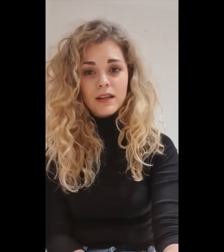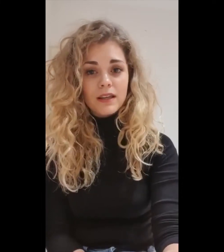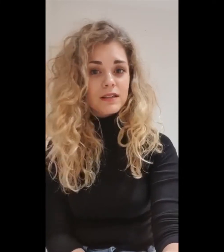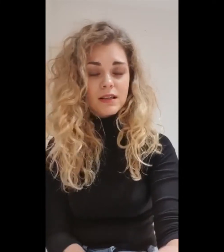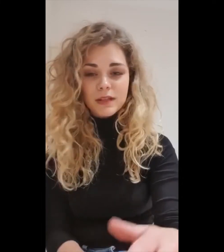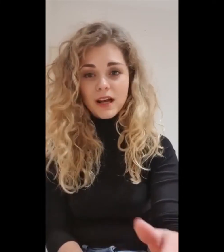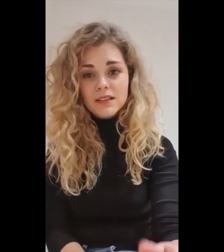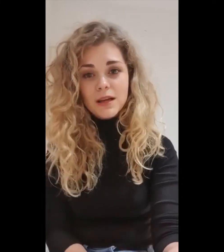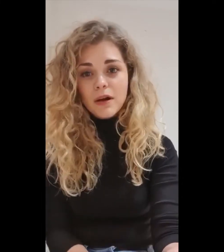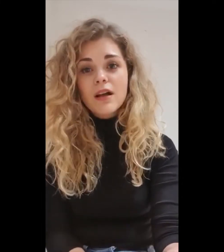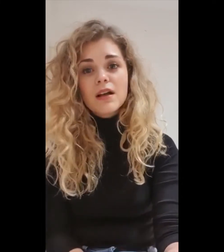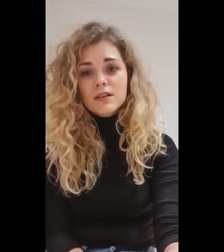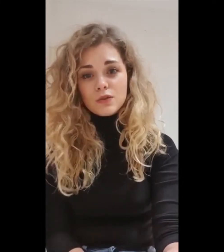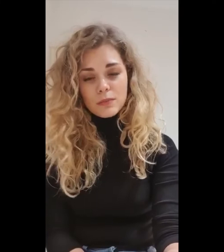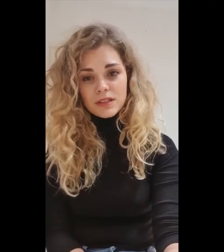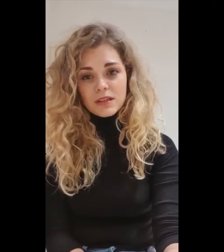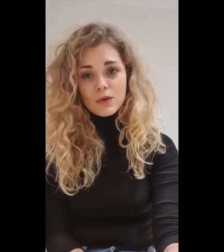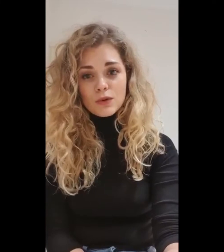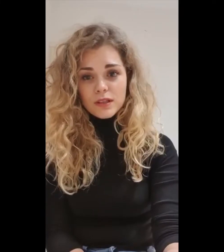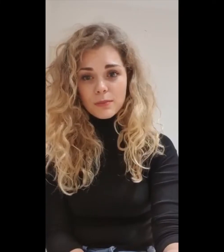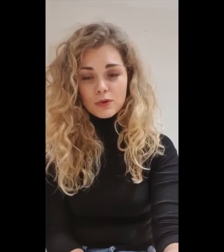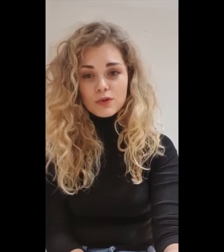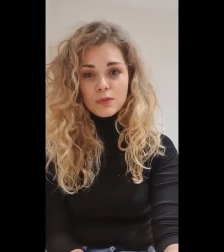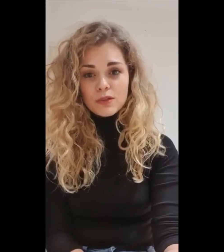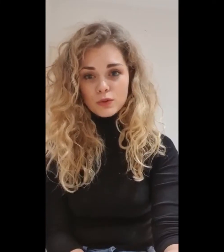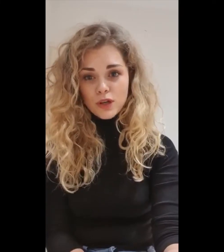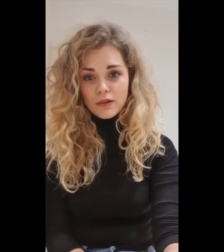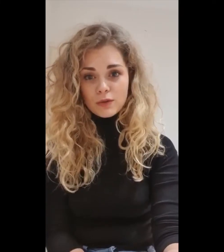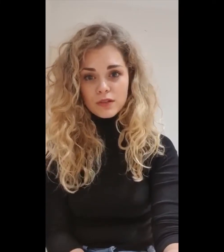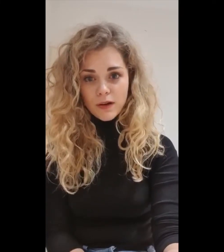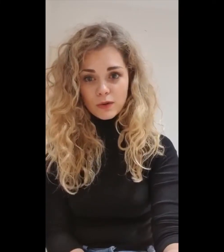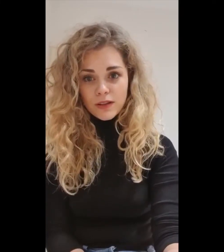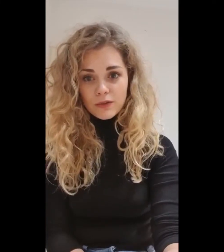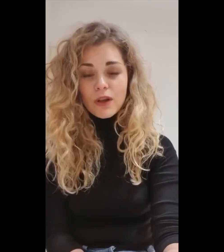diskriminacijama s kojima se gluhoslijepe osobe suočavaju svakodnevno.